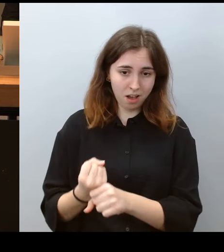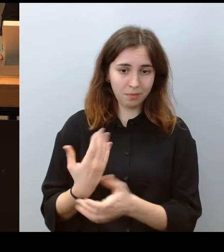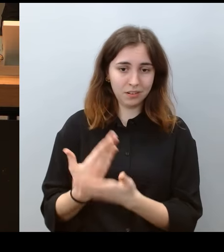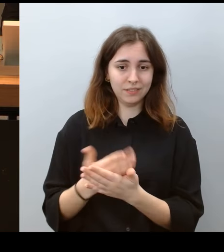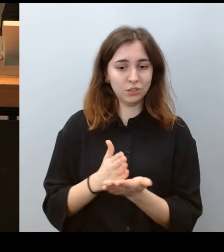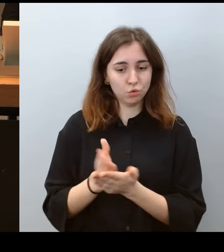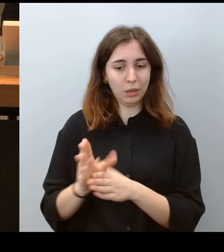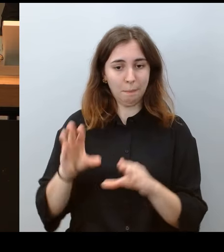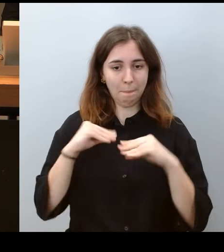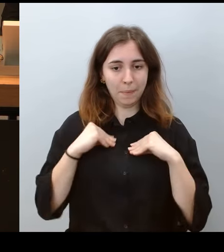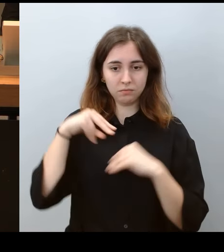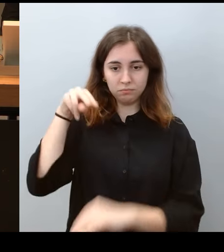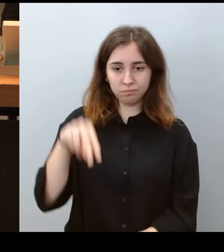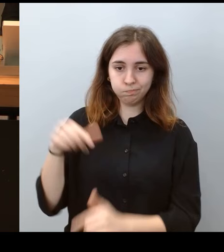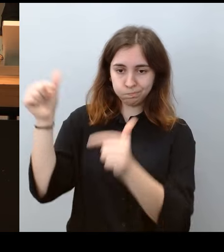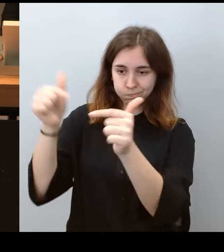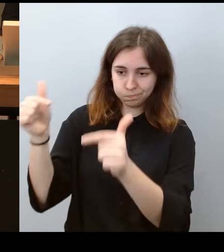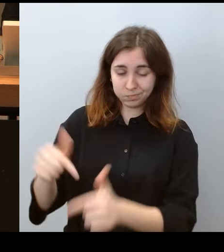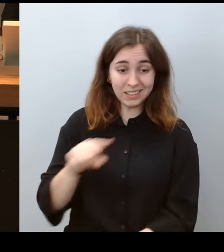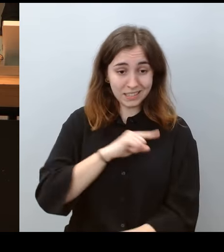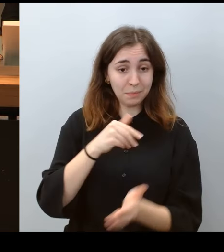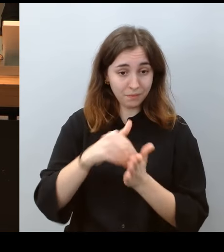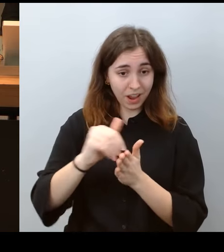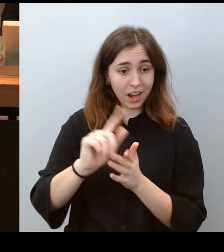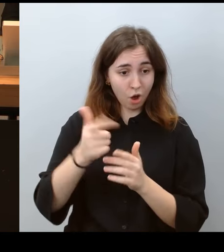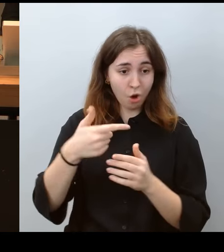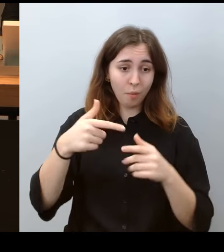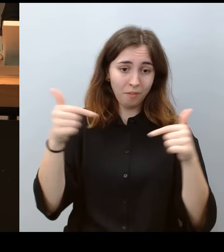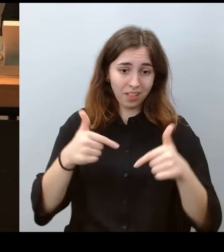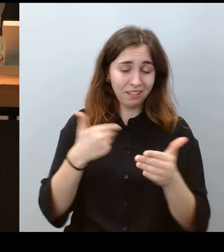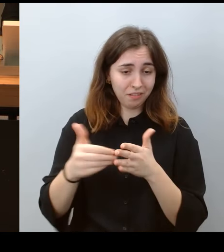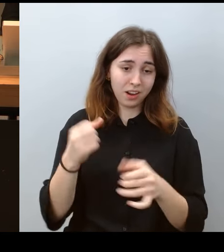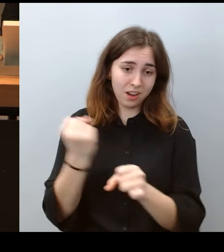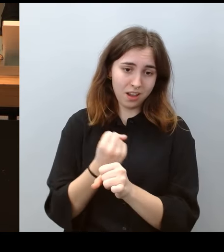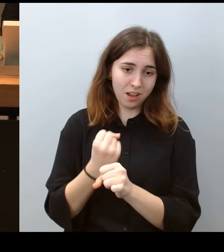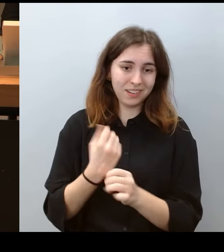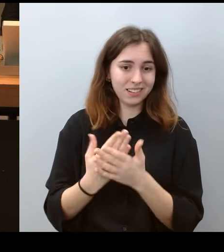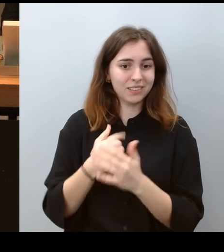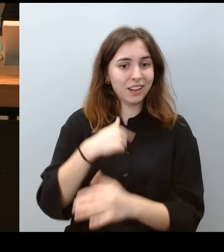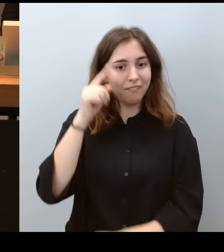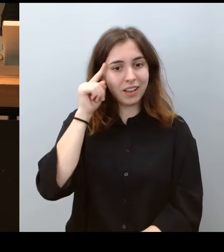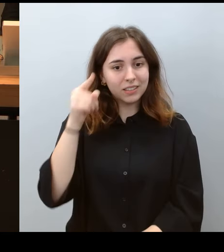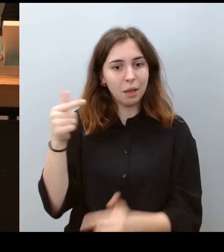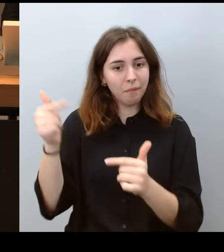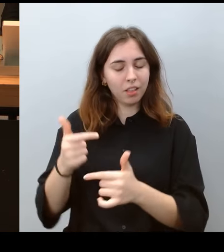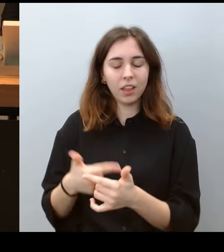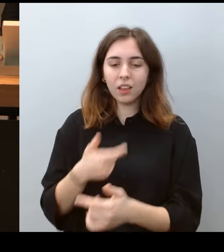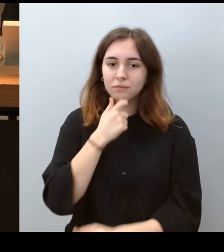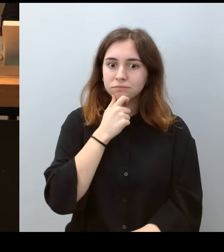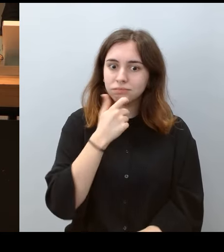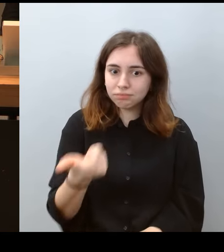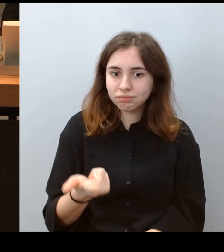Und ich weiß, wie schwer die Pflege von Menschen ist, wie viel Zeit das kostet, wie aufwendig und zugleich lebensnotwendig.